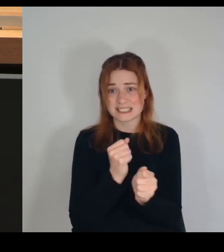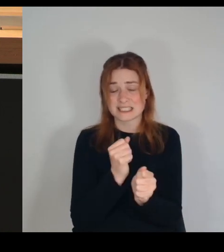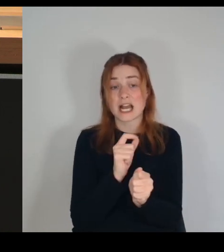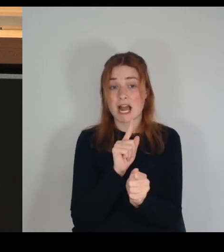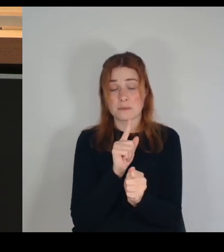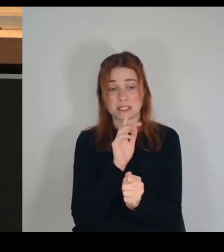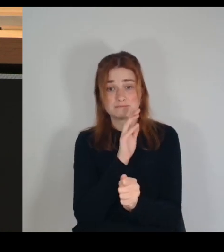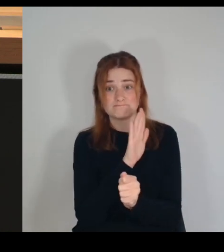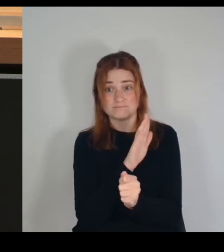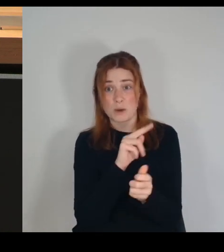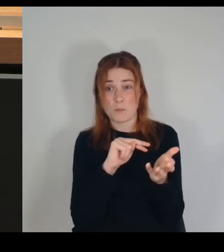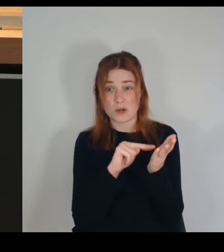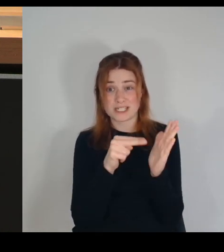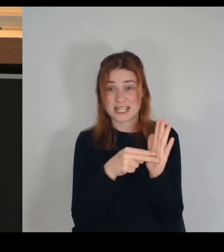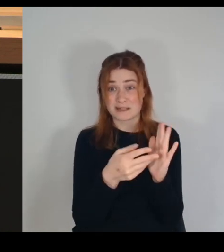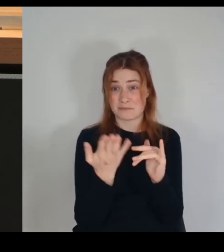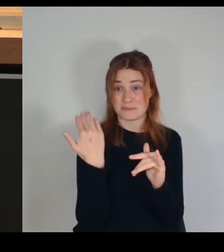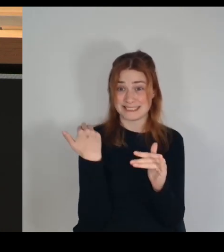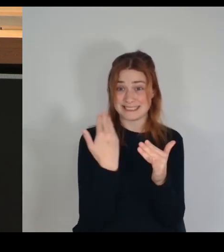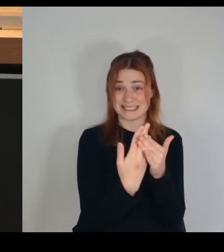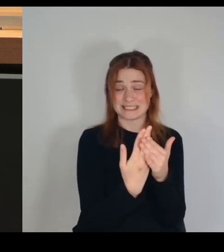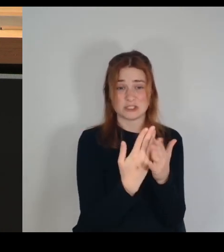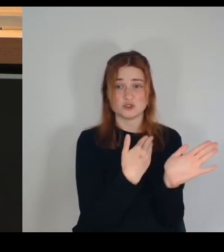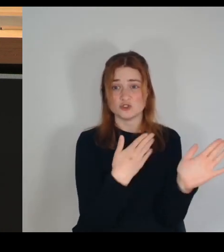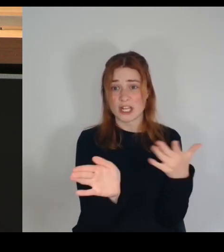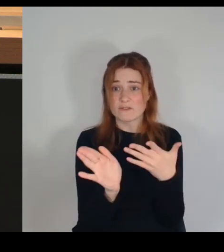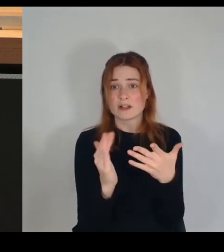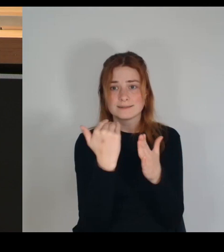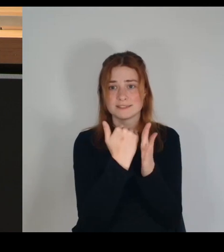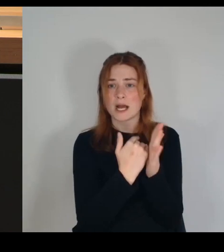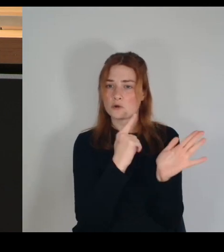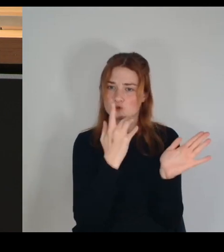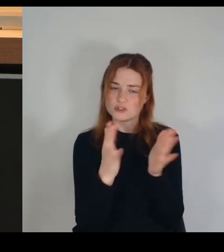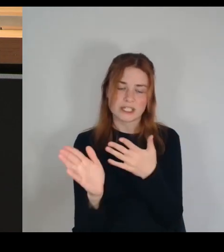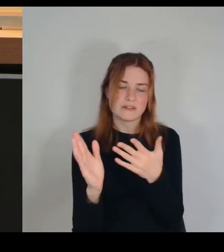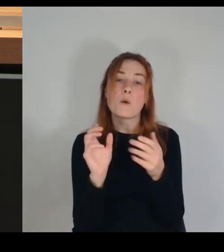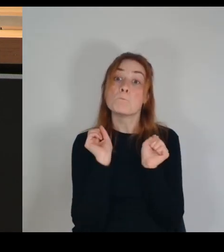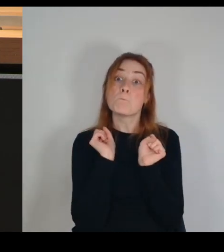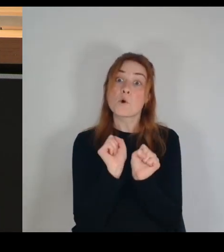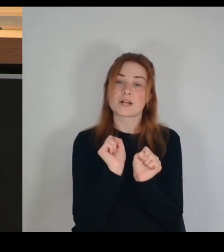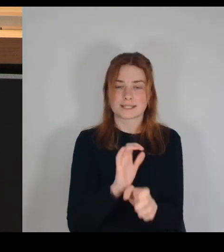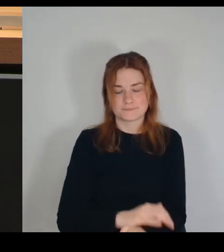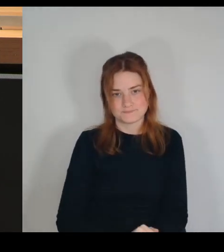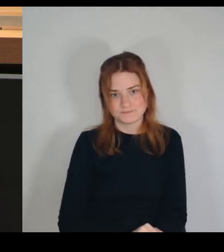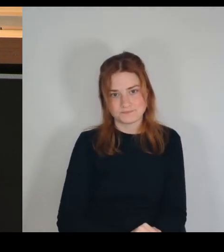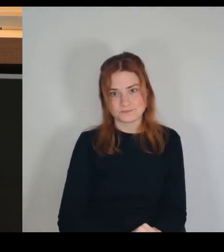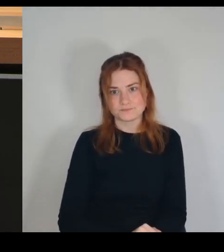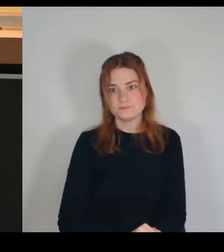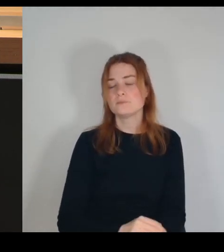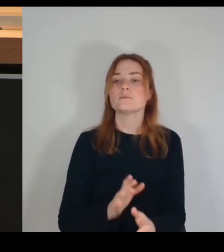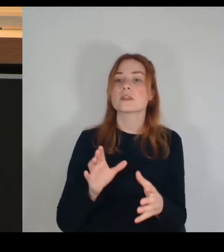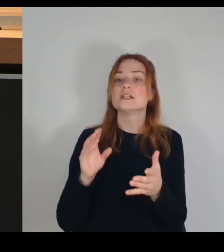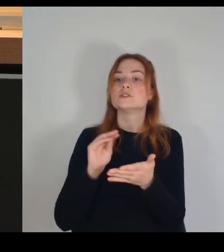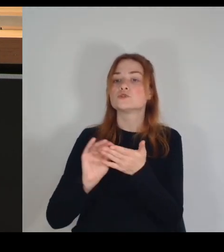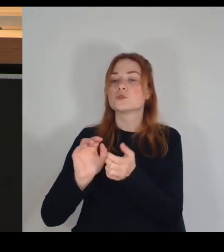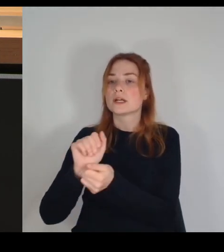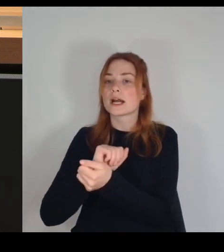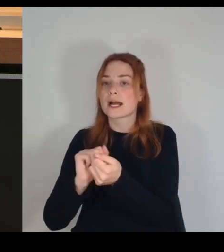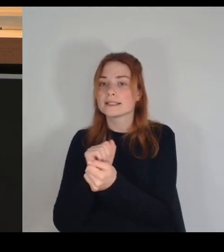Ihr Antrag spricht für die Kommunalisierung der Schulreinigung. Er verspricht für die Kommunalisierung personelle und finanzielle Unterstützung für die Bezirke